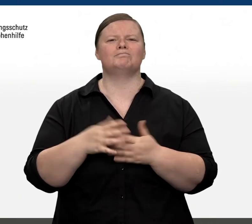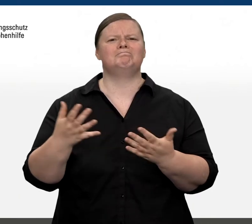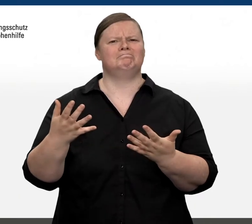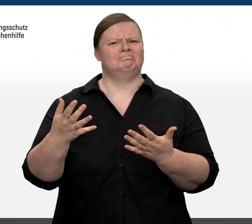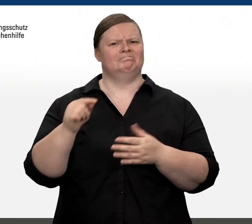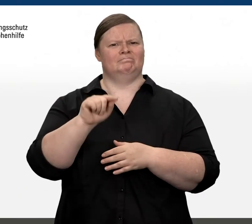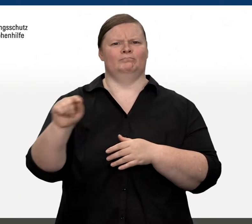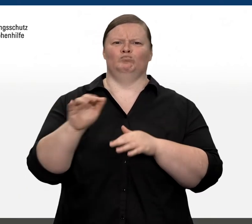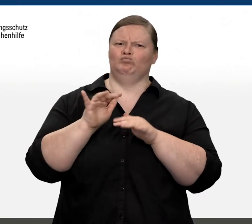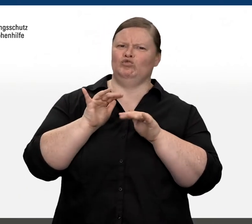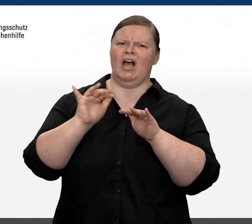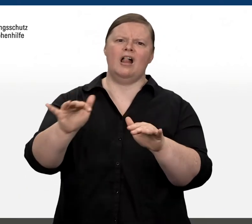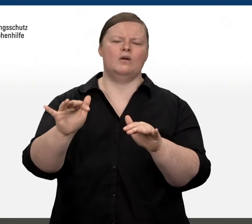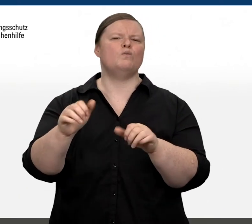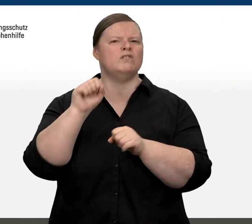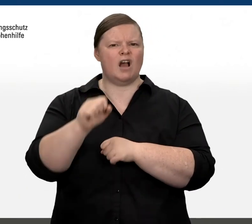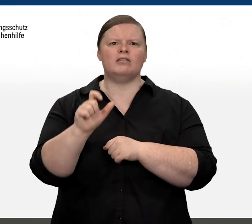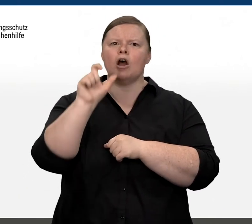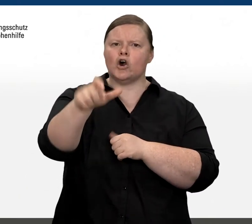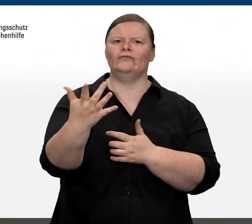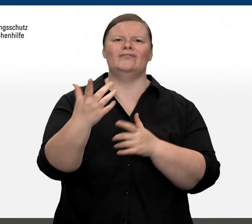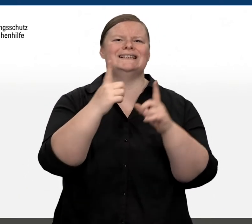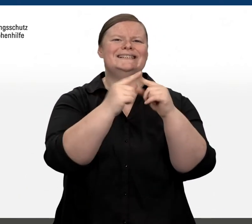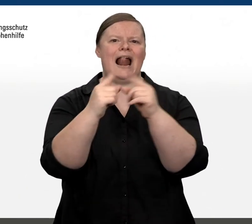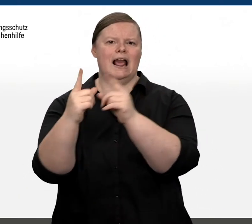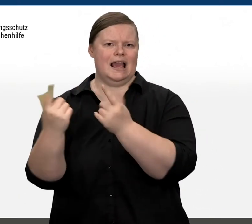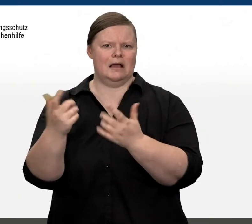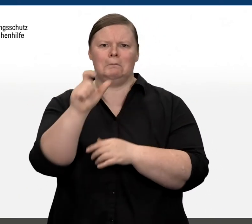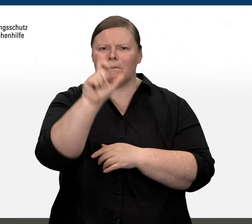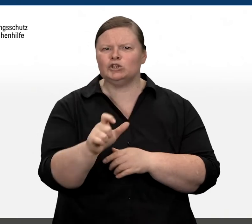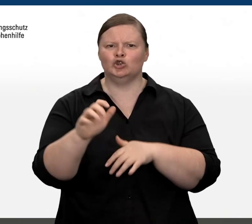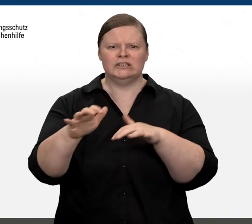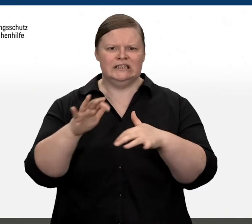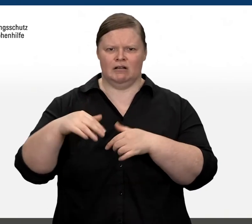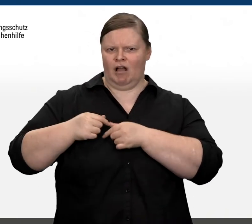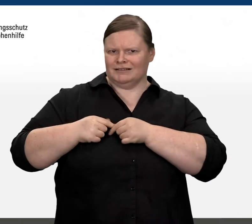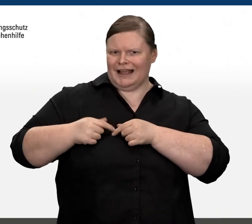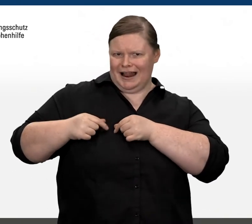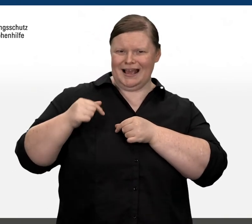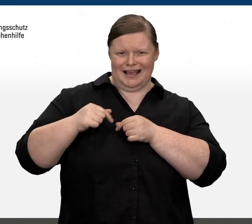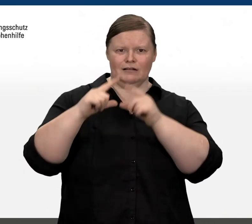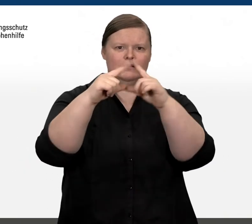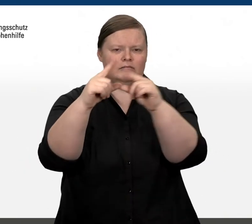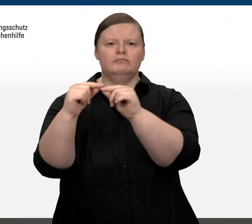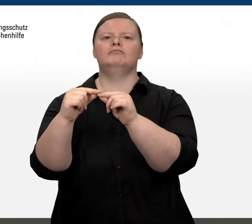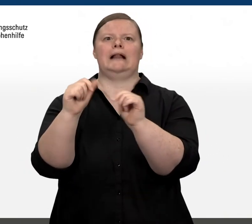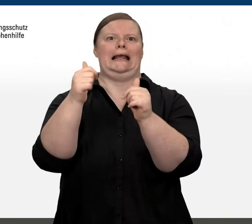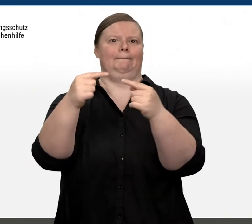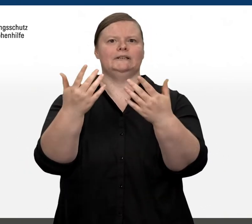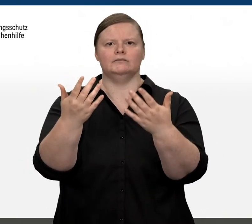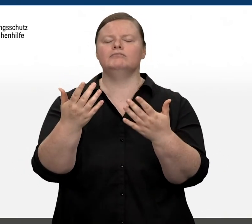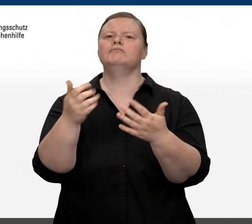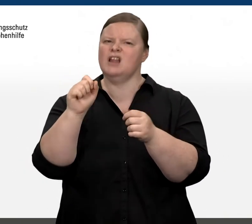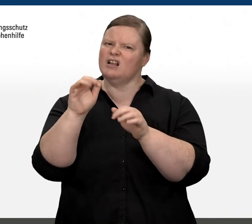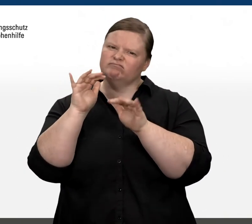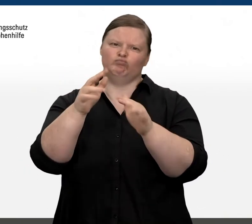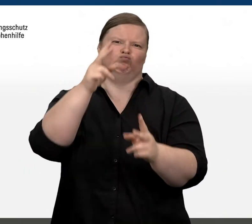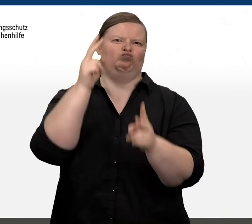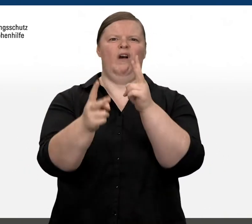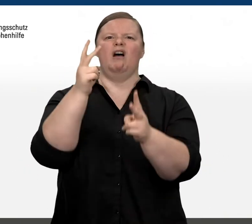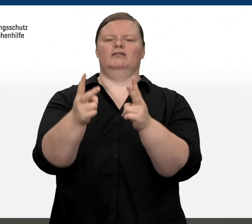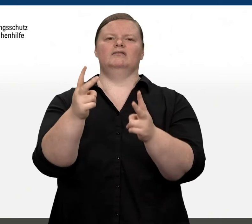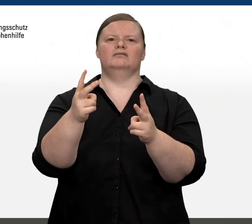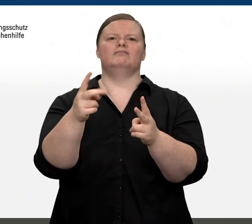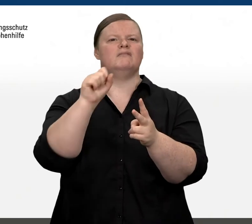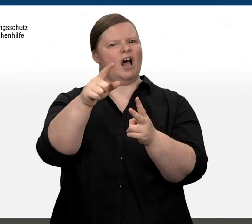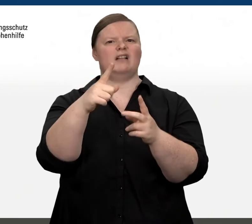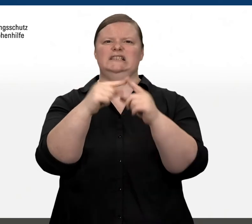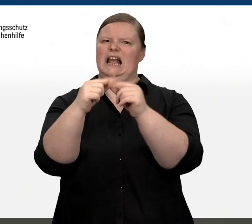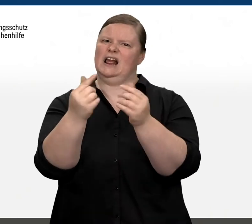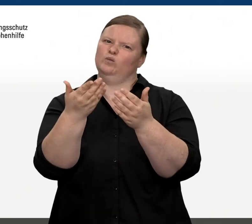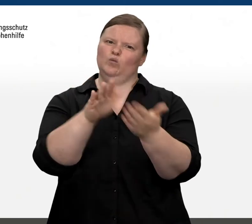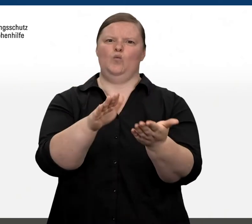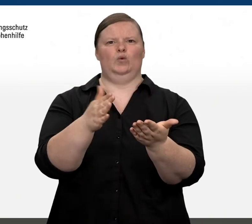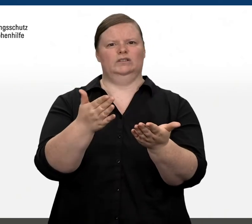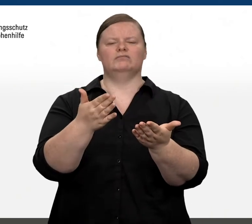Diese Strahlung kann lebende Zellen schädigen und diese abtöten